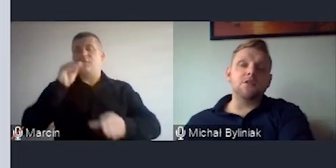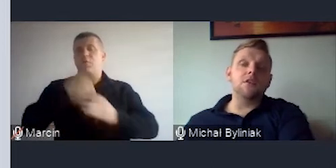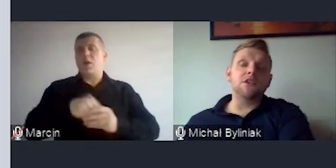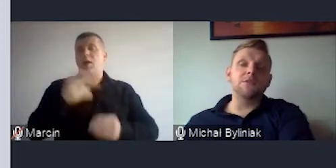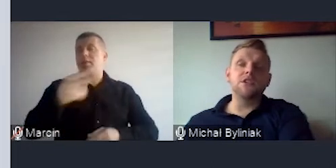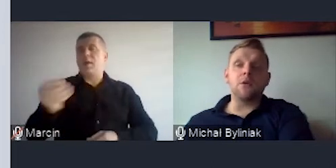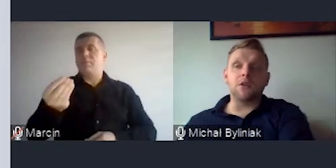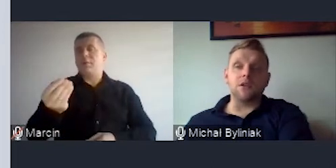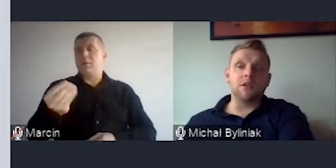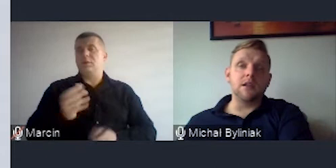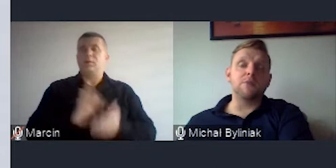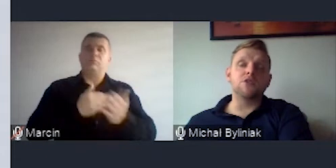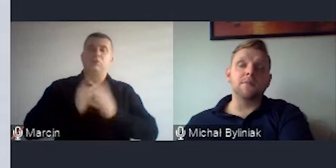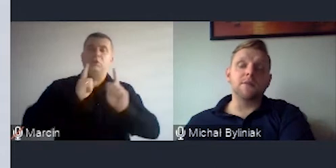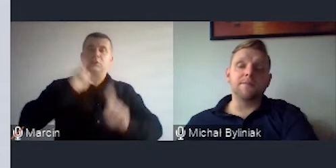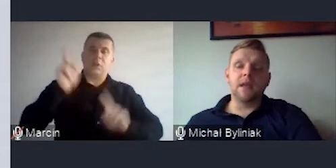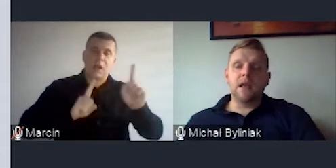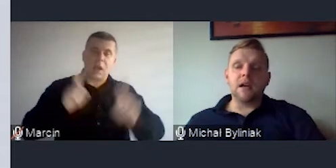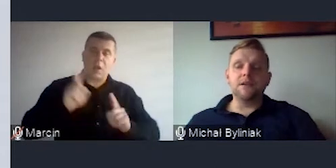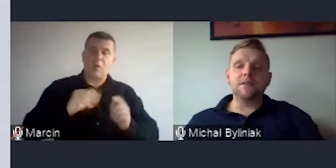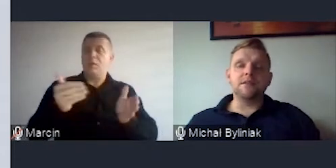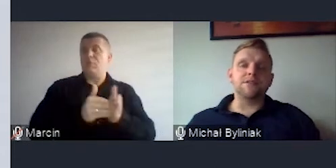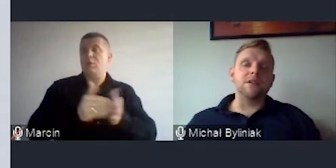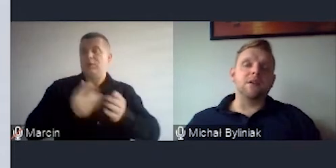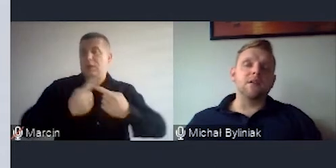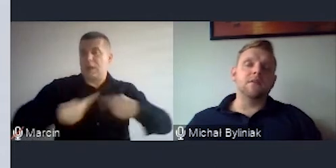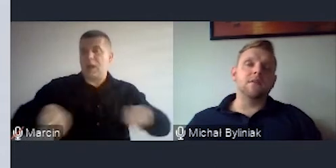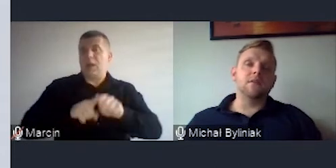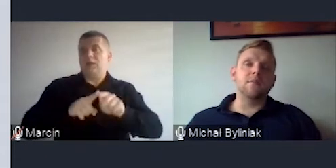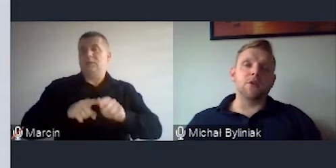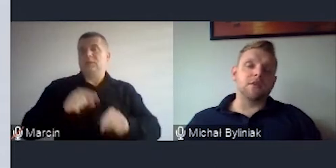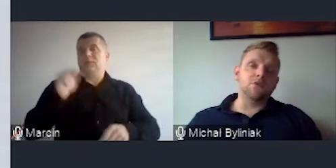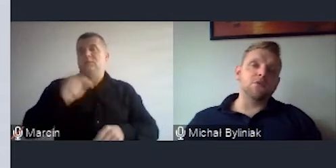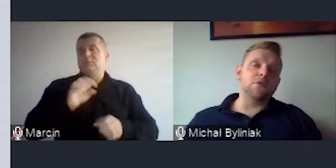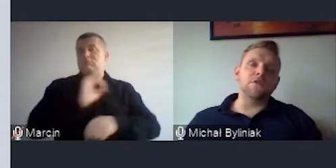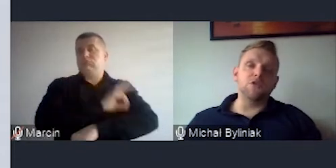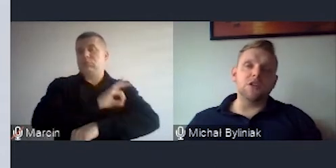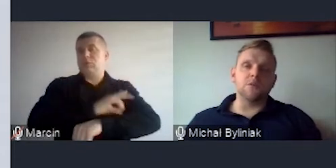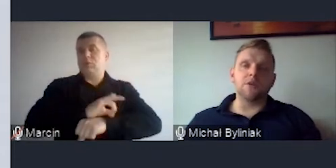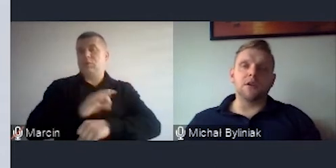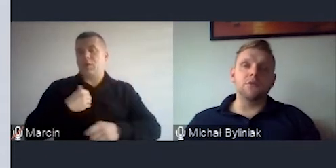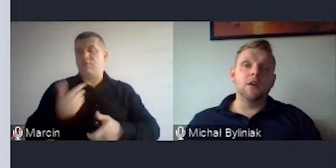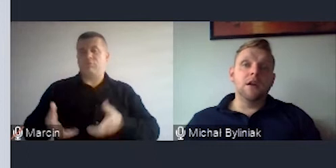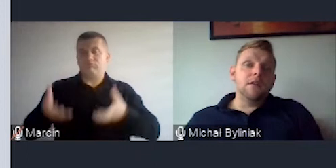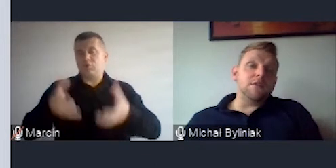czyli chociażby działki na potrzeby realizacji projektu, którą wnosicie do projektu.